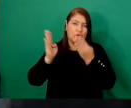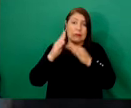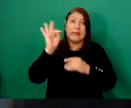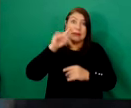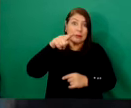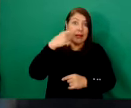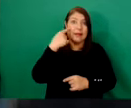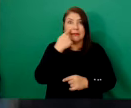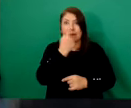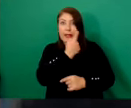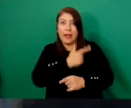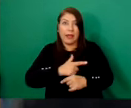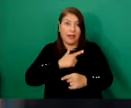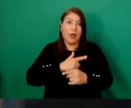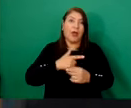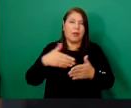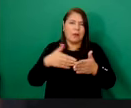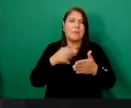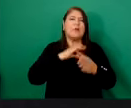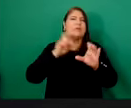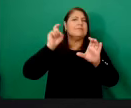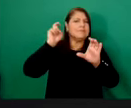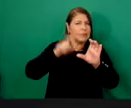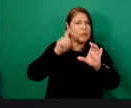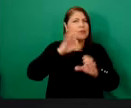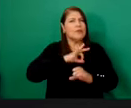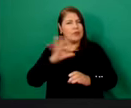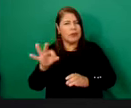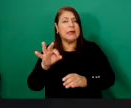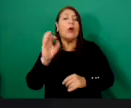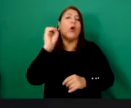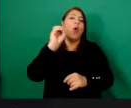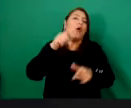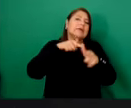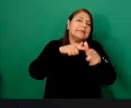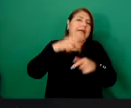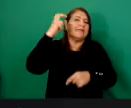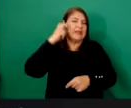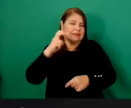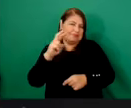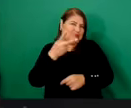mundo así que si te gusta cocinar da click en el botón o si prefieres sigue viajando.